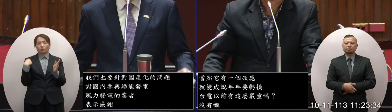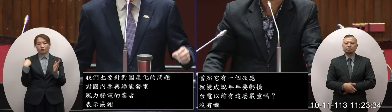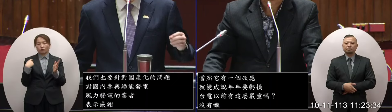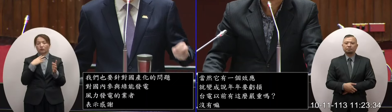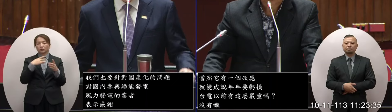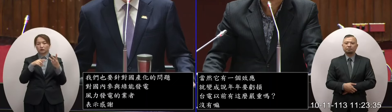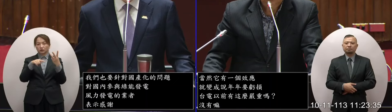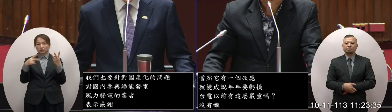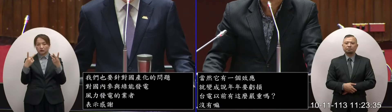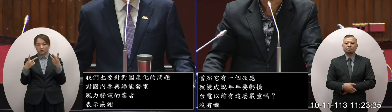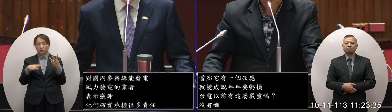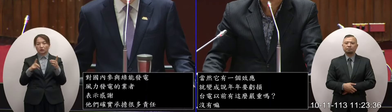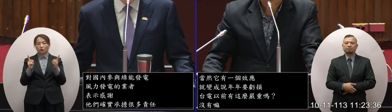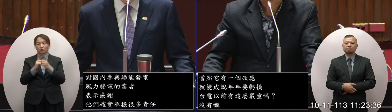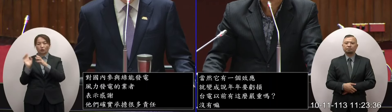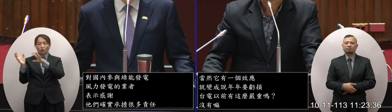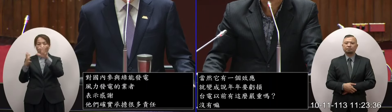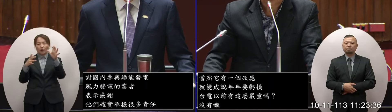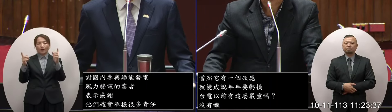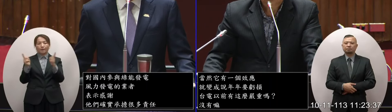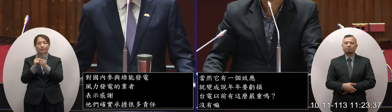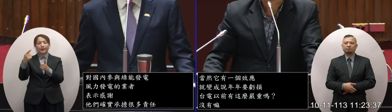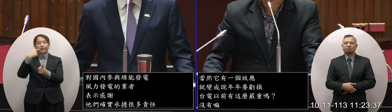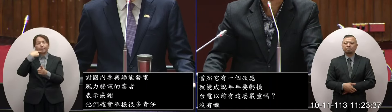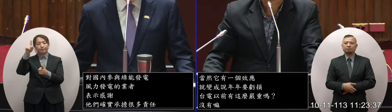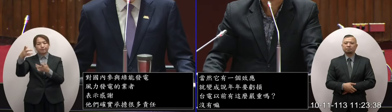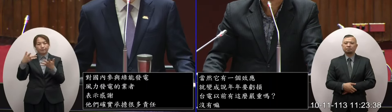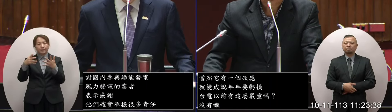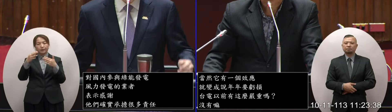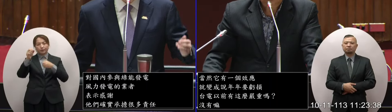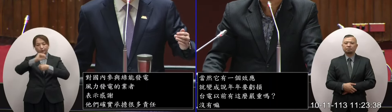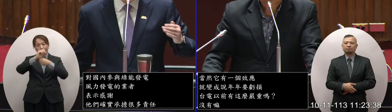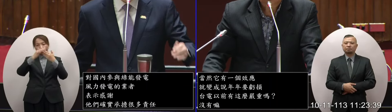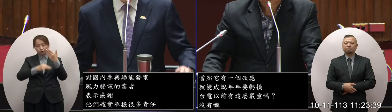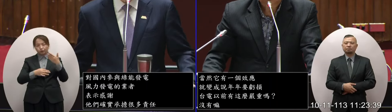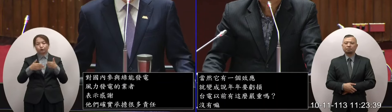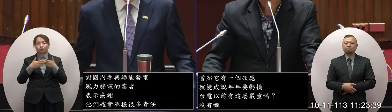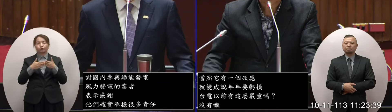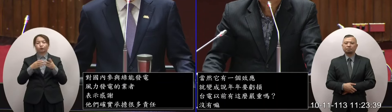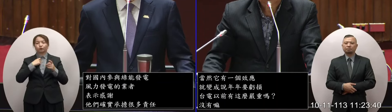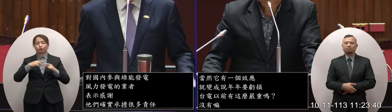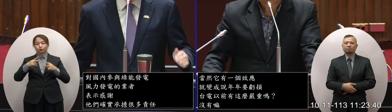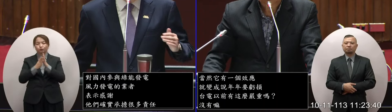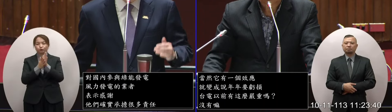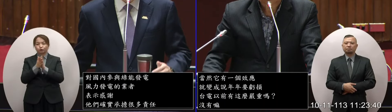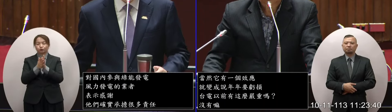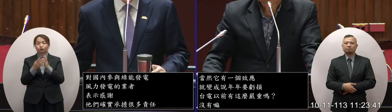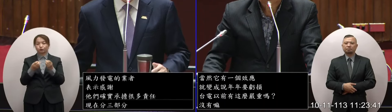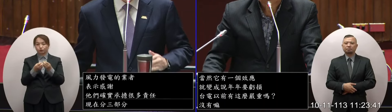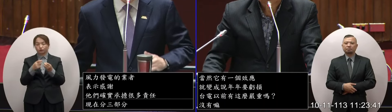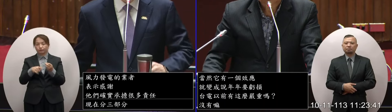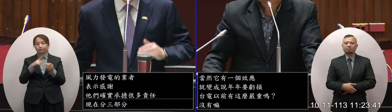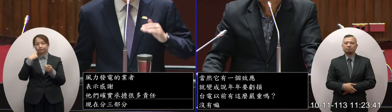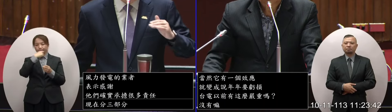因為它現在國際上的訴訟 會增加了一些條件 會增加了一些要求 國內的業者也希望能夠